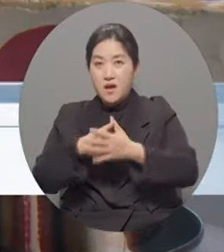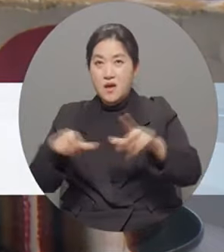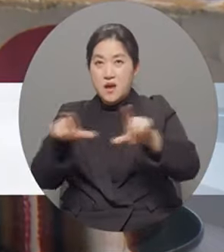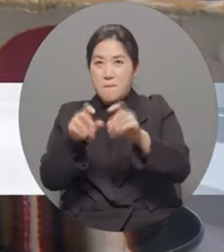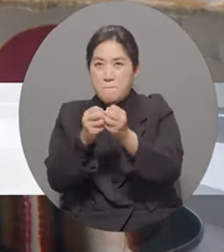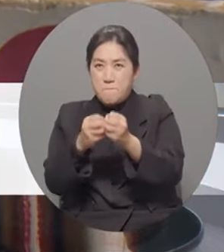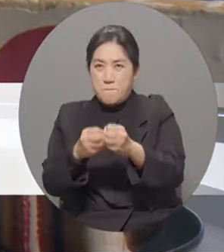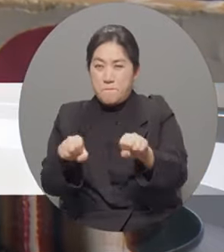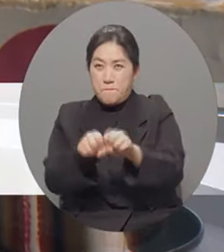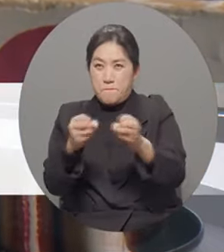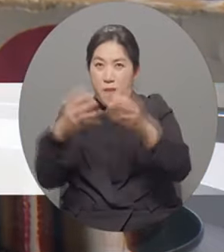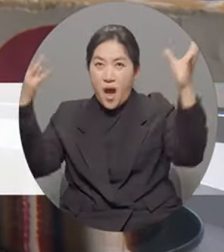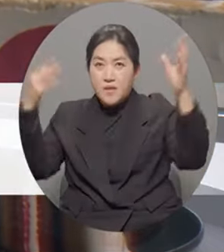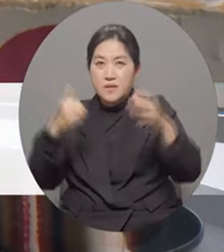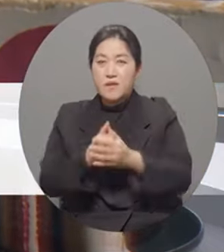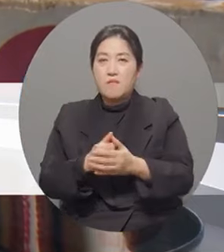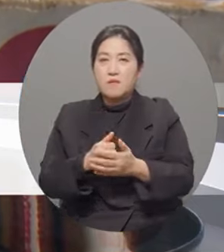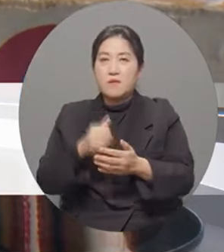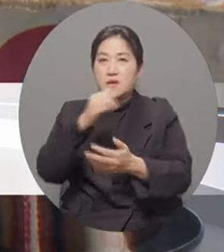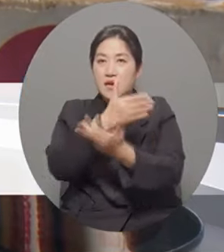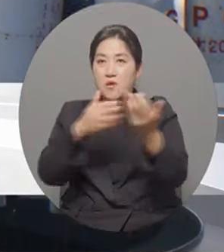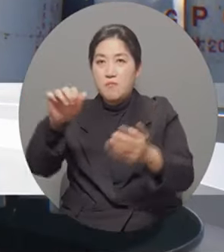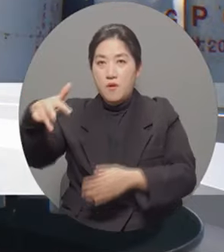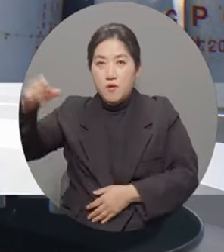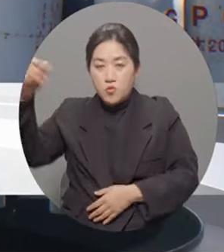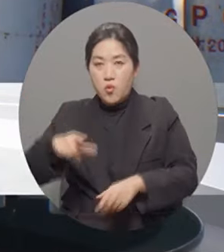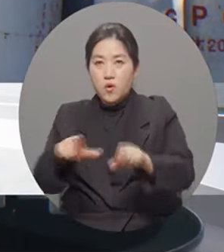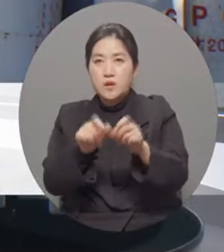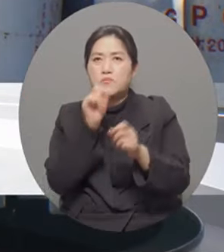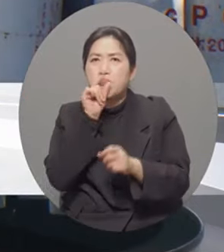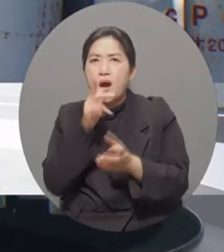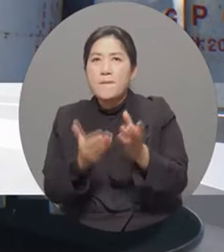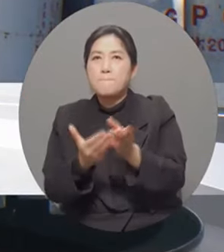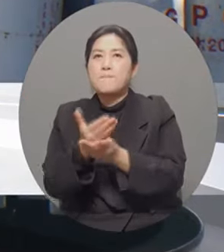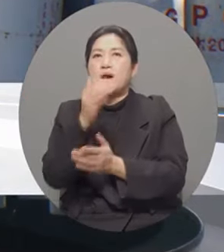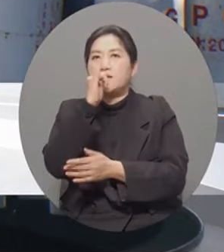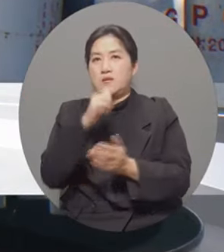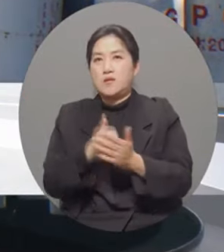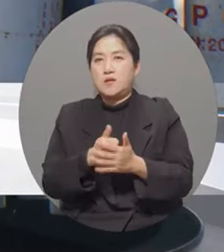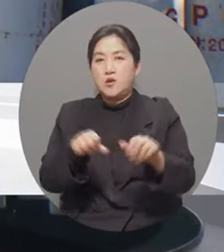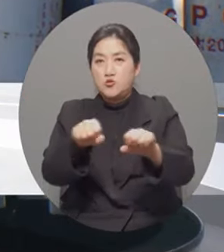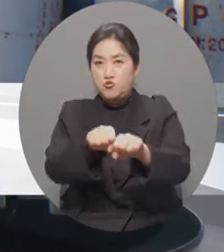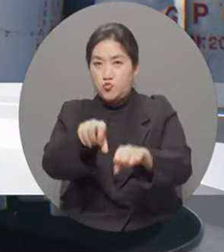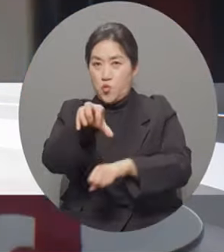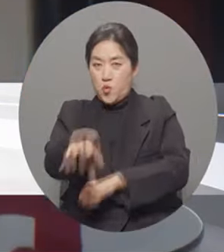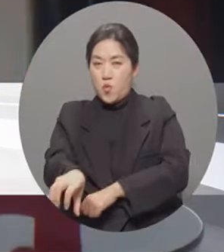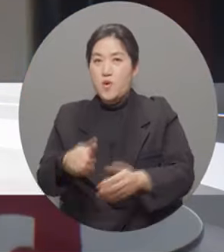(앵커) 새해 첫날 가스 폭발 사고가 발생했던 강원도 평창에서 또다시 가스가 누출되는 사고가 있었습니다.